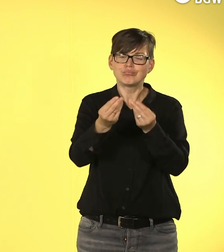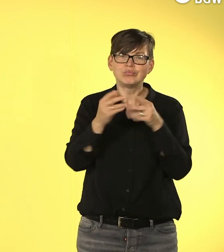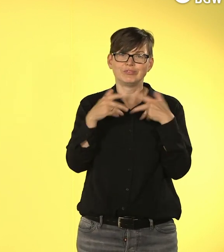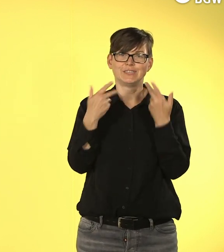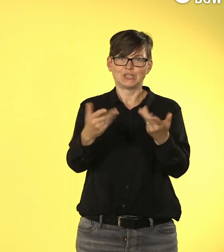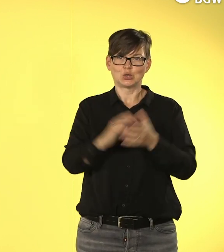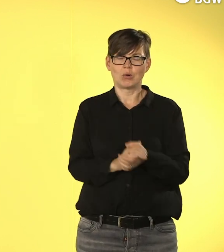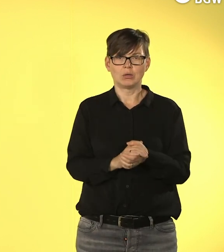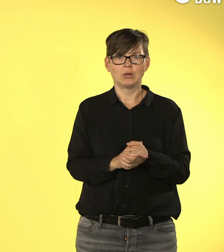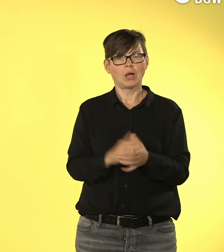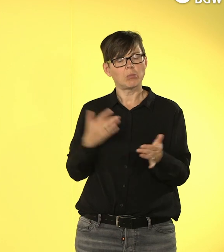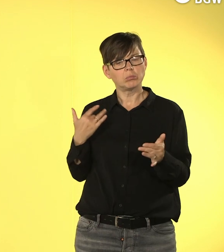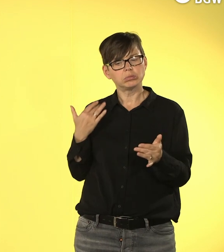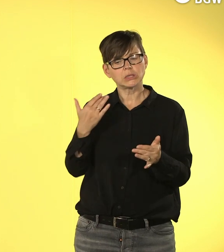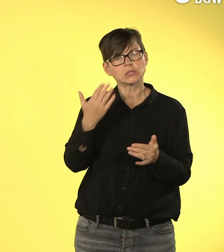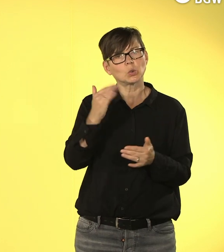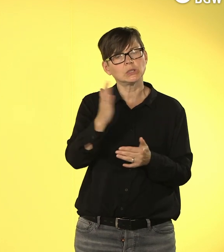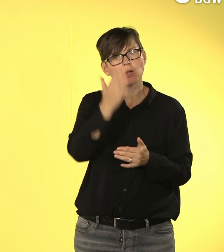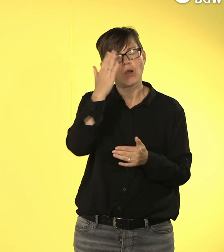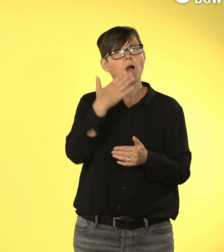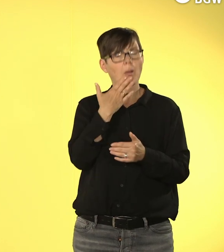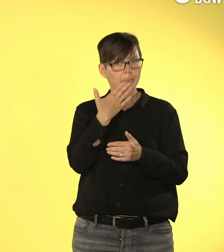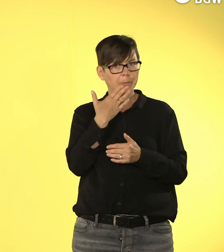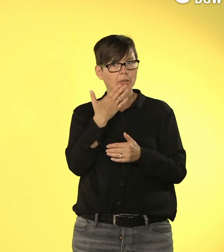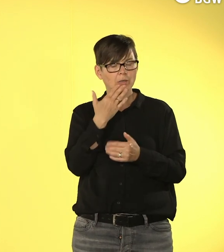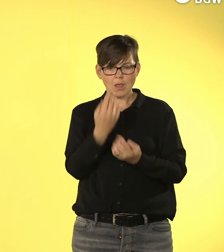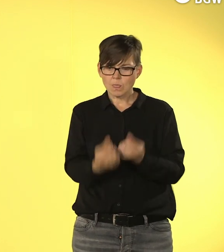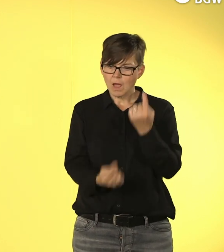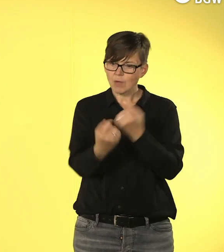Und keinem ist aufgefallen, dass wir keine Nachwuchskräfte haben.